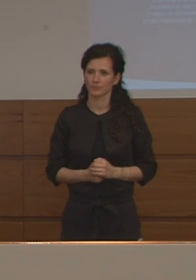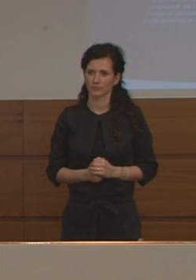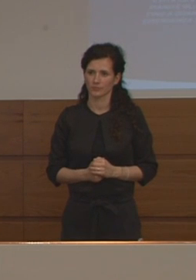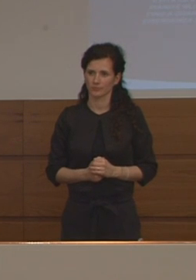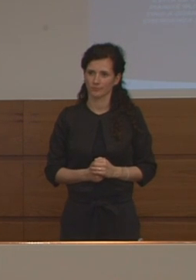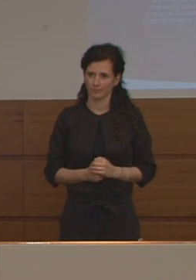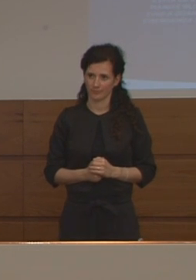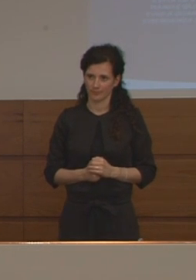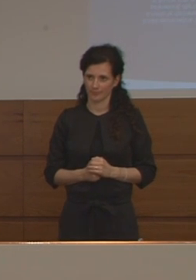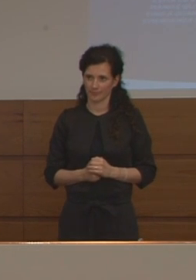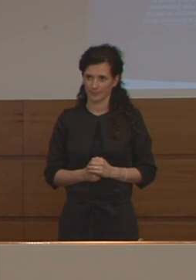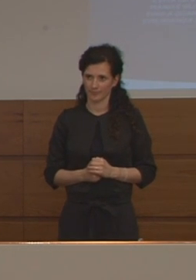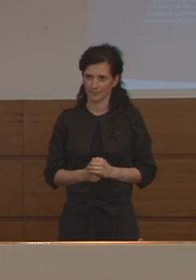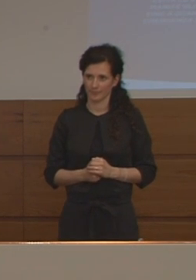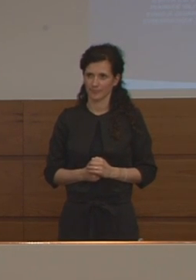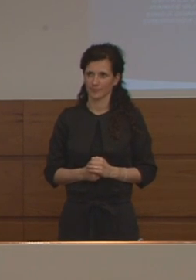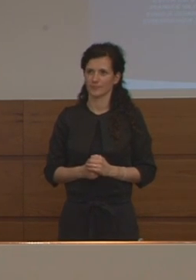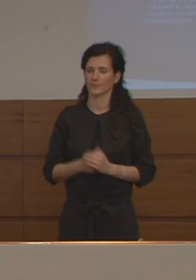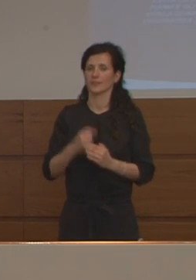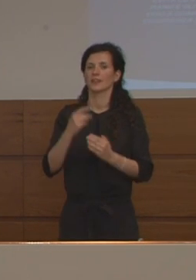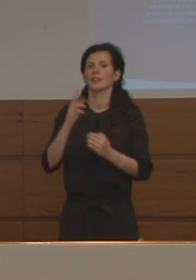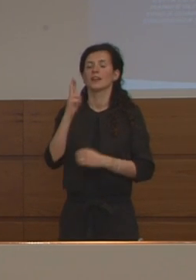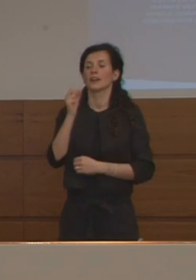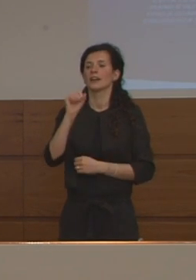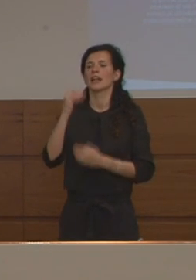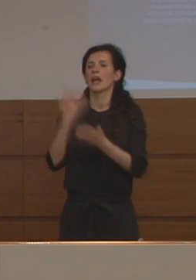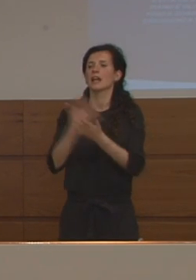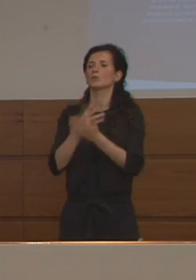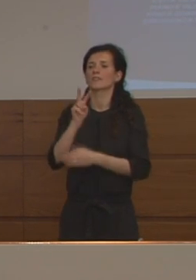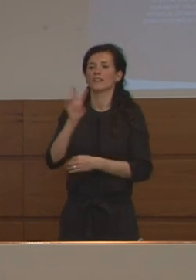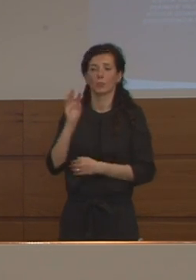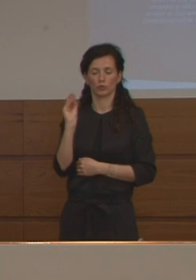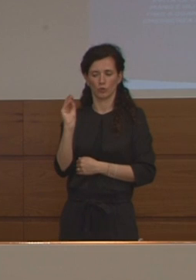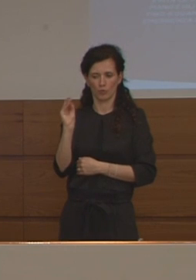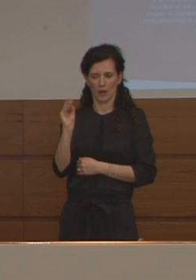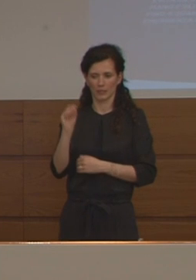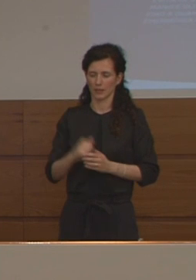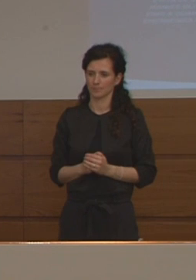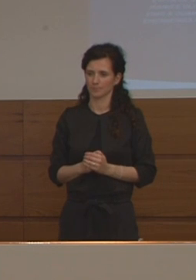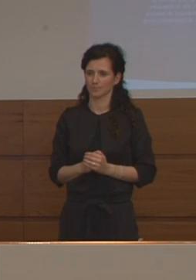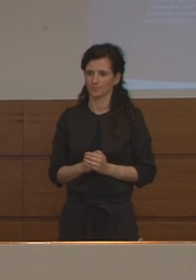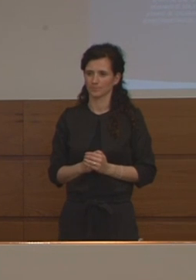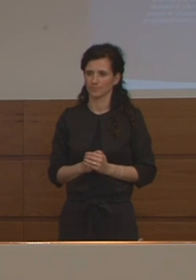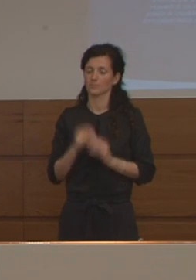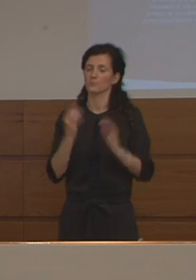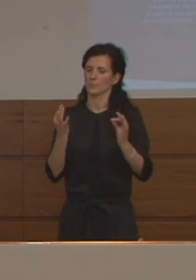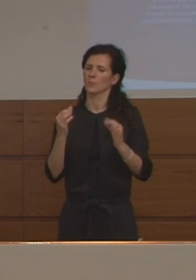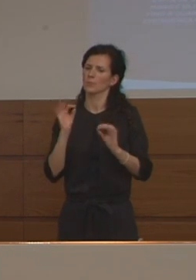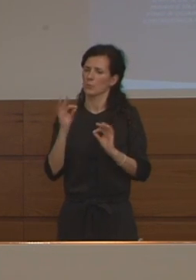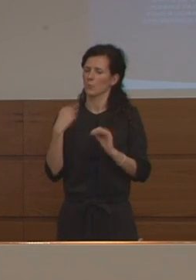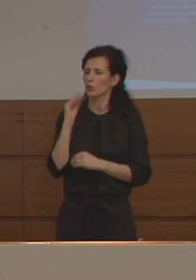Buonasera, Angela Caponnetto, Rainews24. In merito proprio alla ordinanza che ha firmato lei oggi,